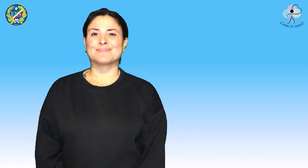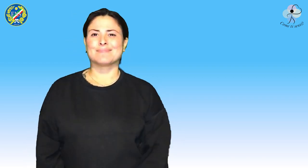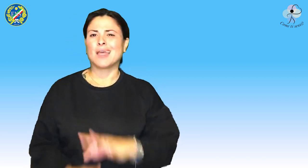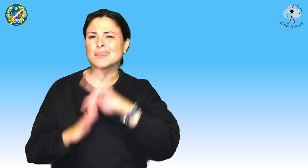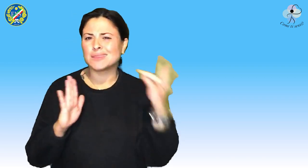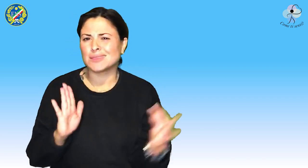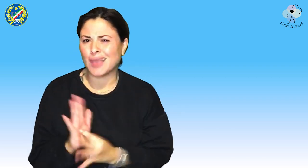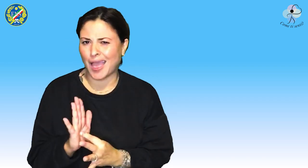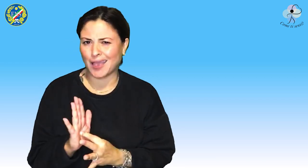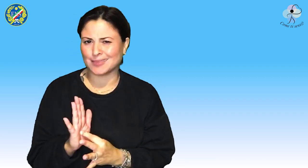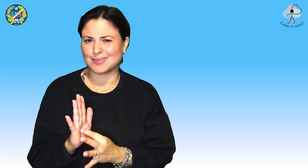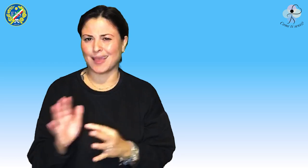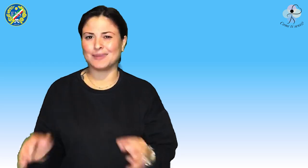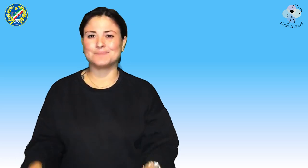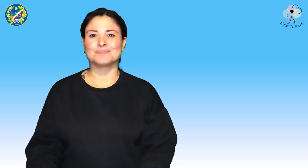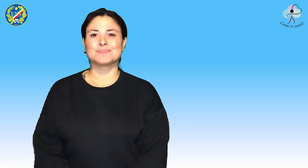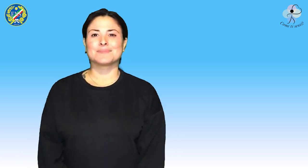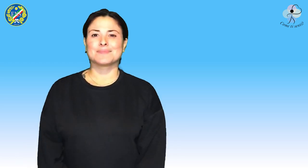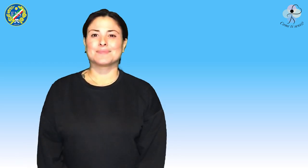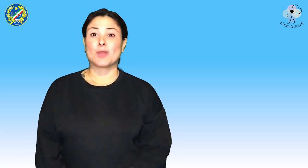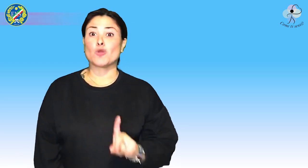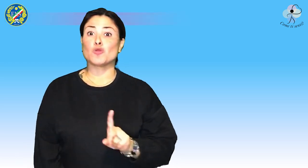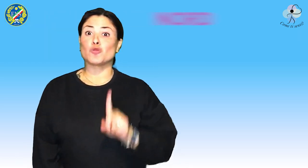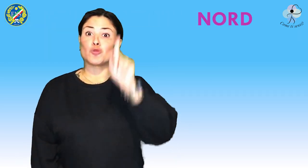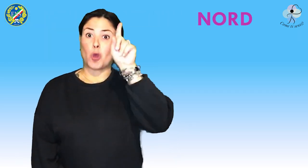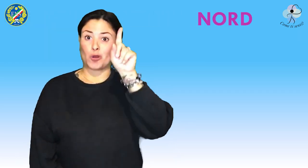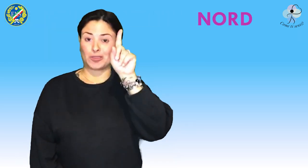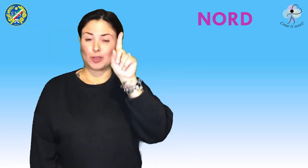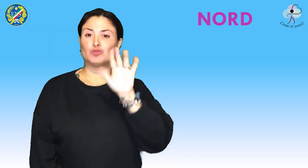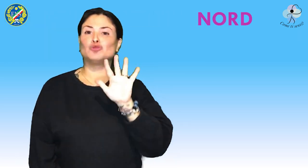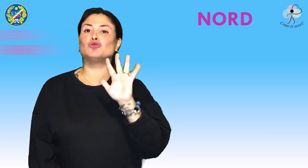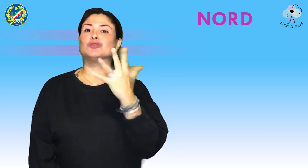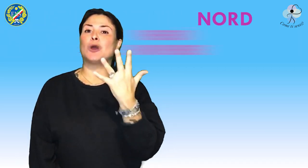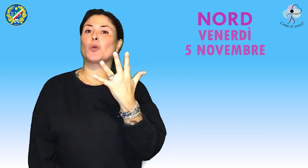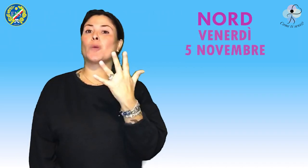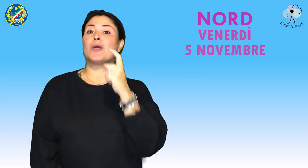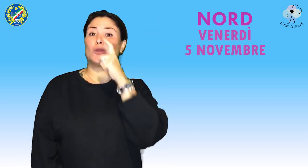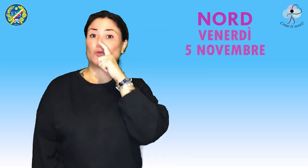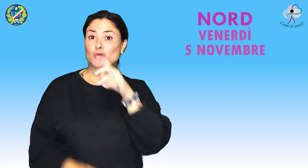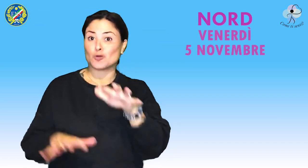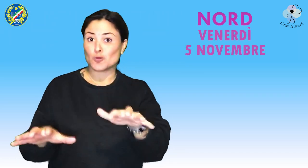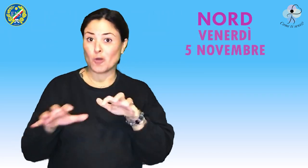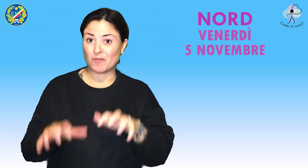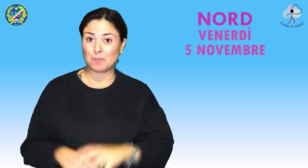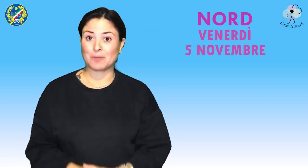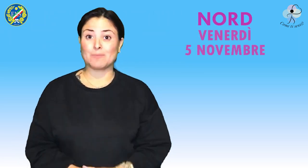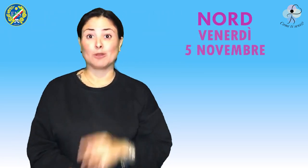Ecco le date: Venerdì 5 novembre per il nord.